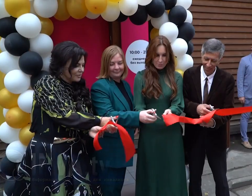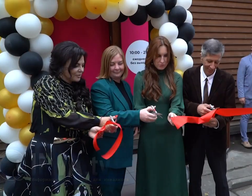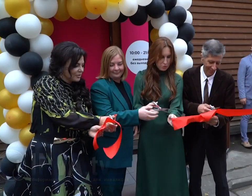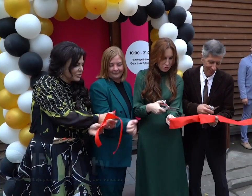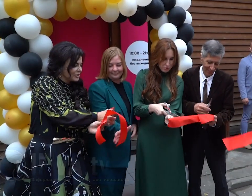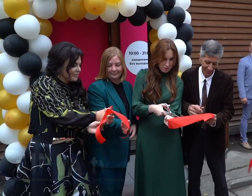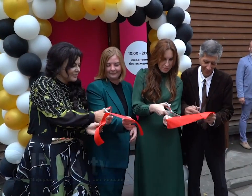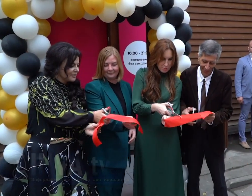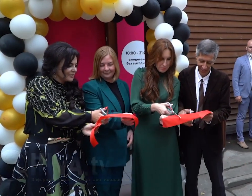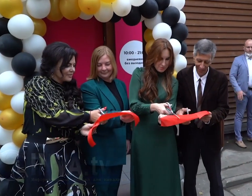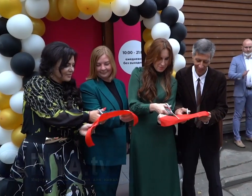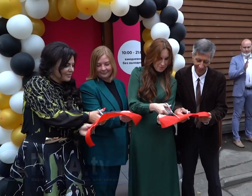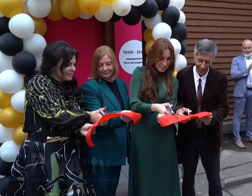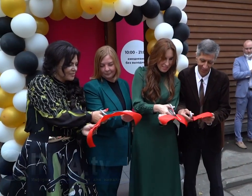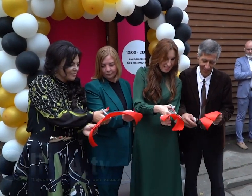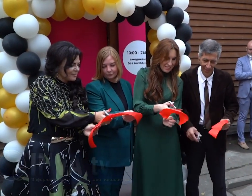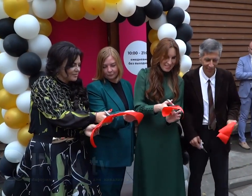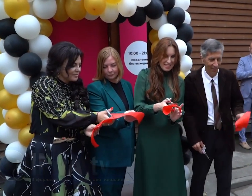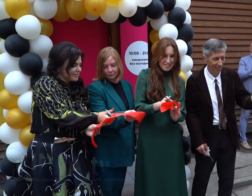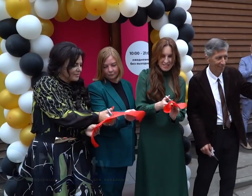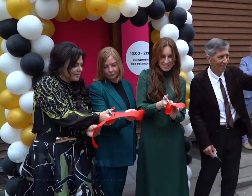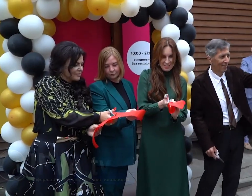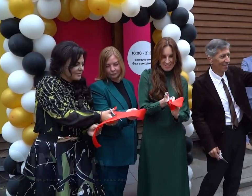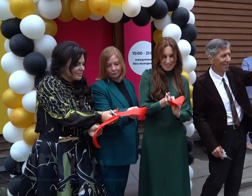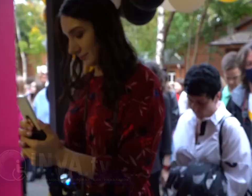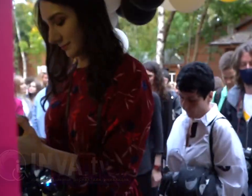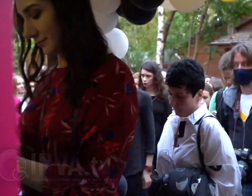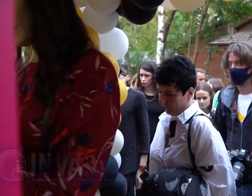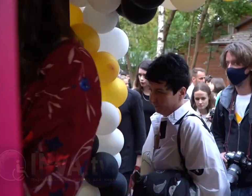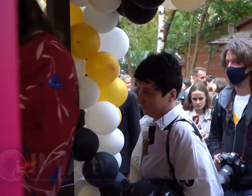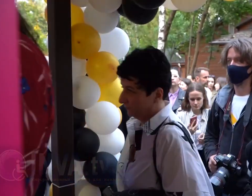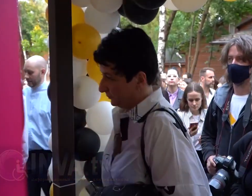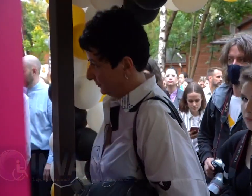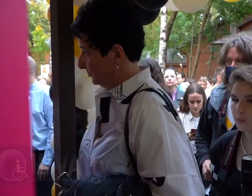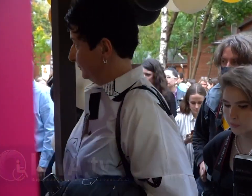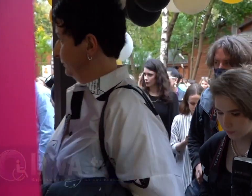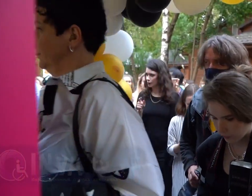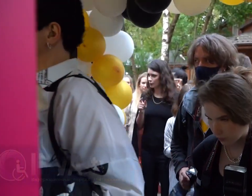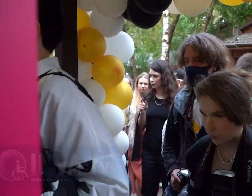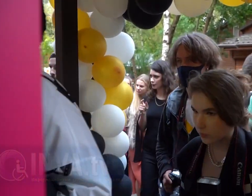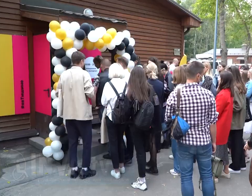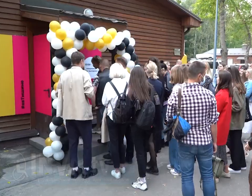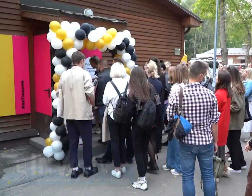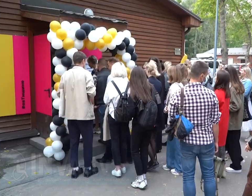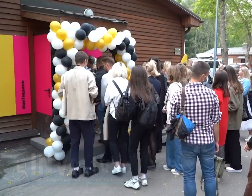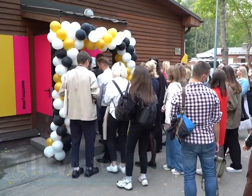Открытие музея «В тишине» стало громким и долгожданным событием культурной жизни столицы. Мария АЙЗИНА (ОСНОВАТЕЛЬ И РУКОВОДИТЕЛЬ МУЗЕЯ «В